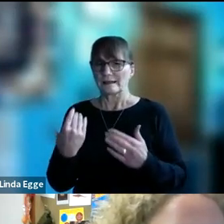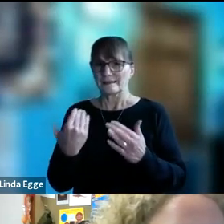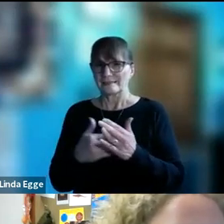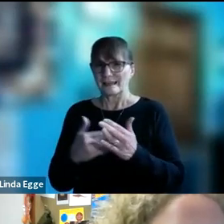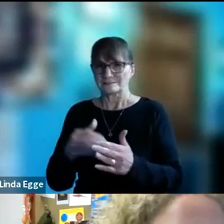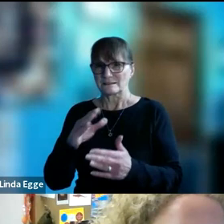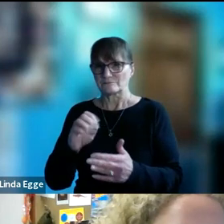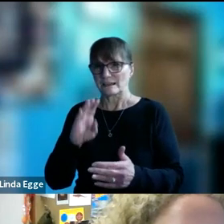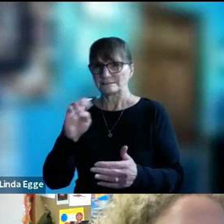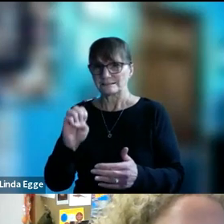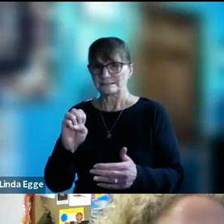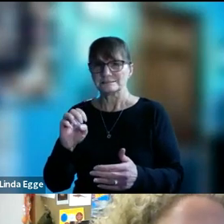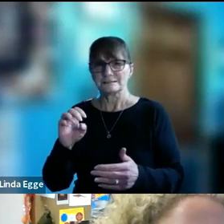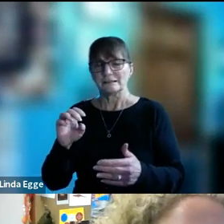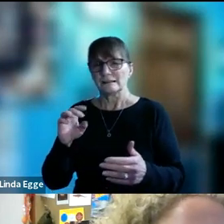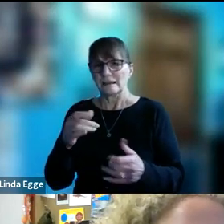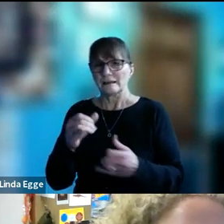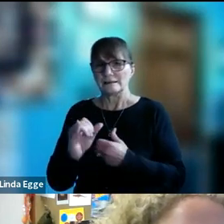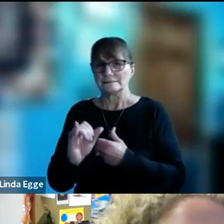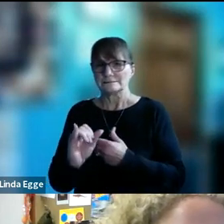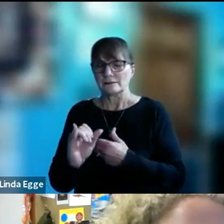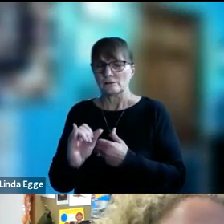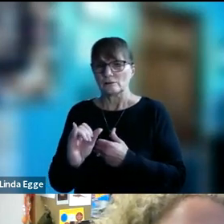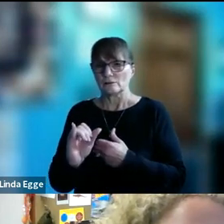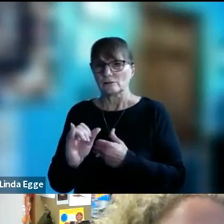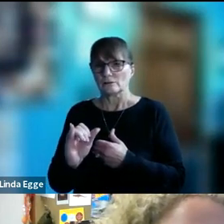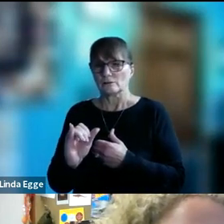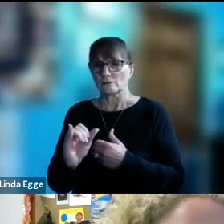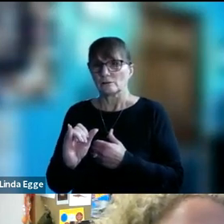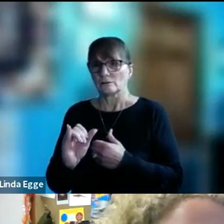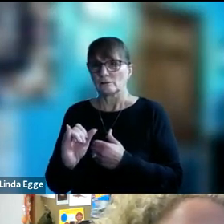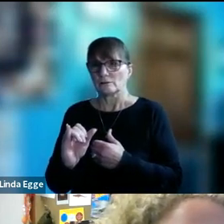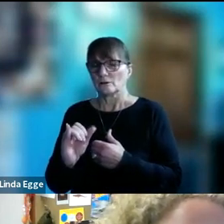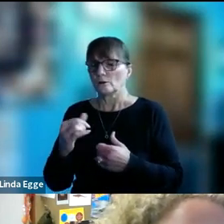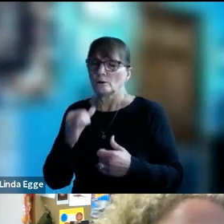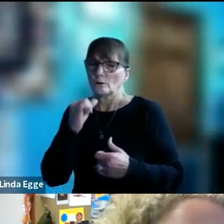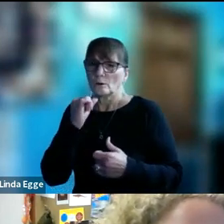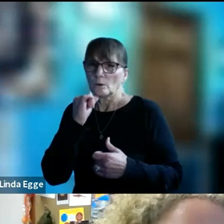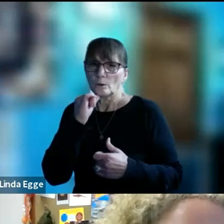Todavía adjudico reclamaciones y creo que no denegamos a la gente